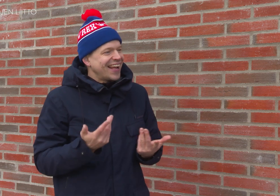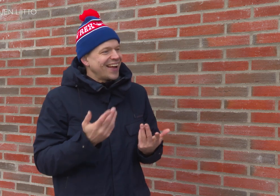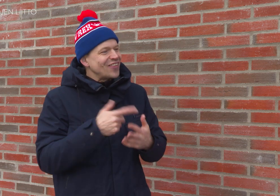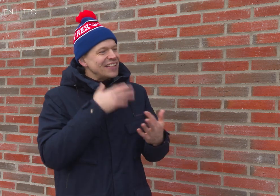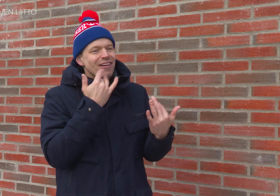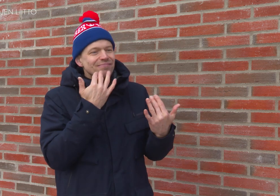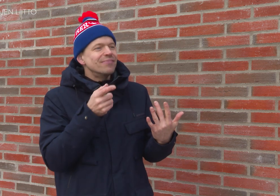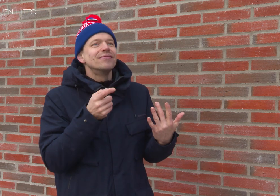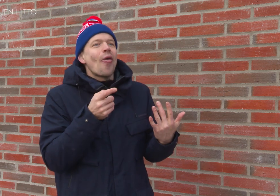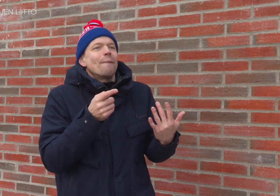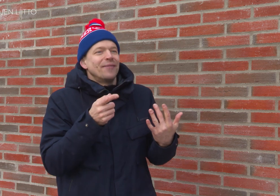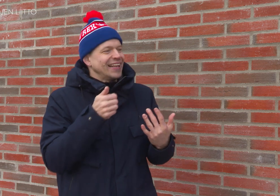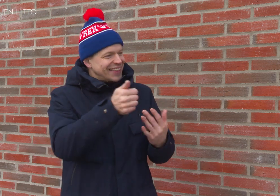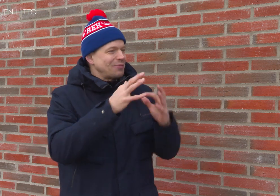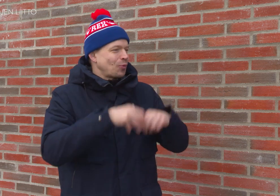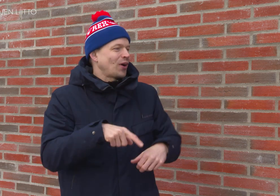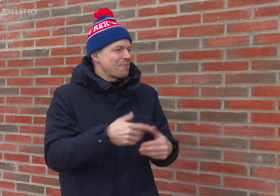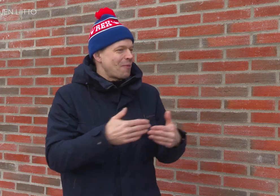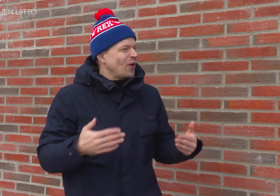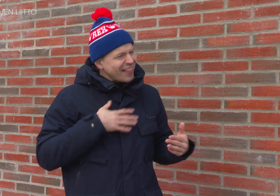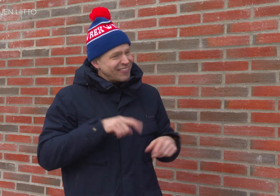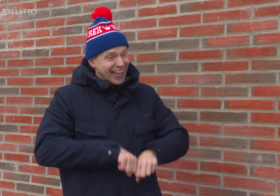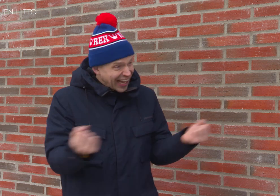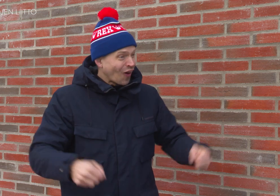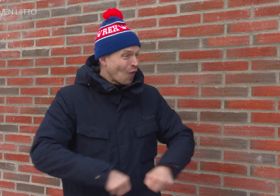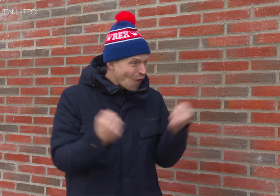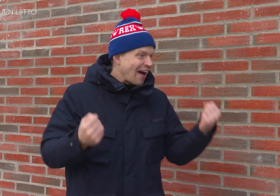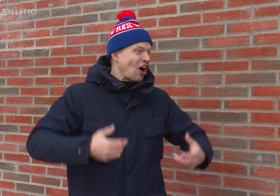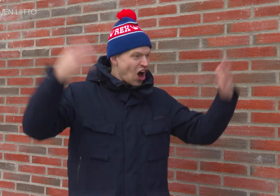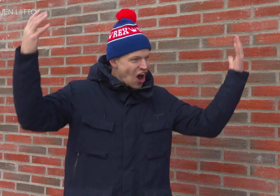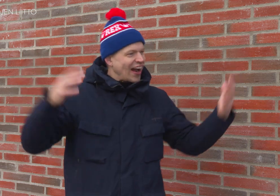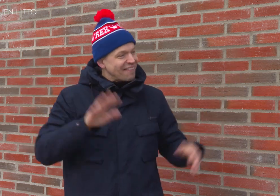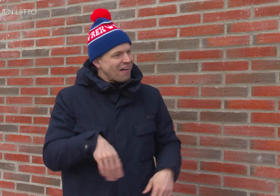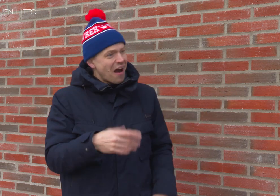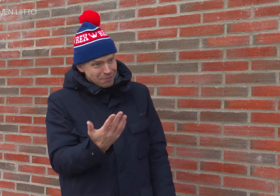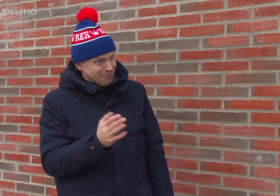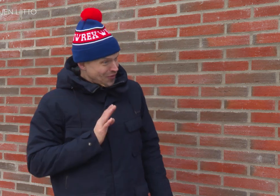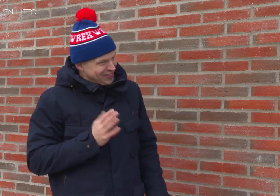Haluaisin päästä itse purkamaan tätä muuria keskustelun keinoin sen sijaan, - että sitä täytyisi lähteä särkemään riitelyn kautta.